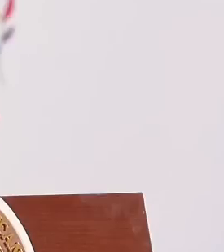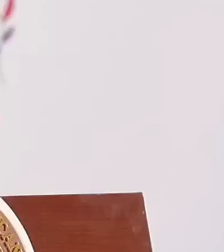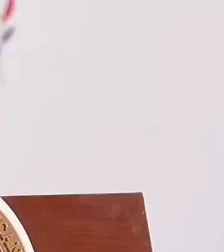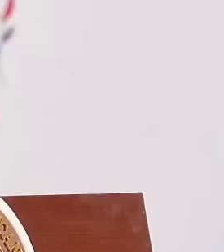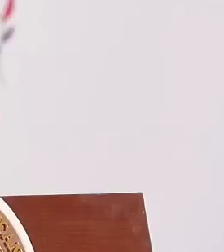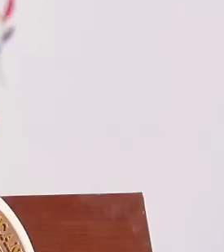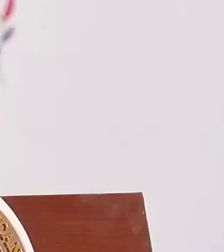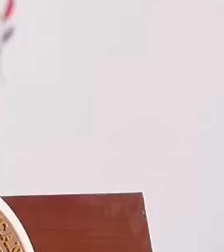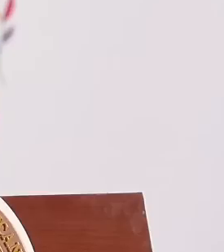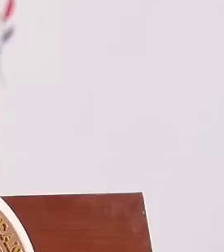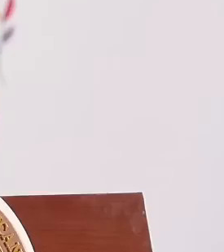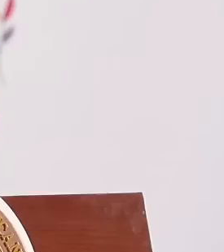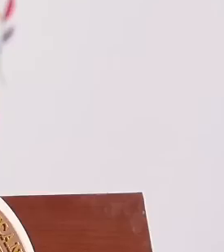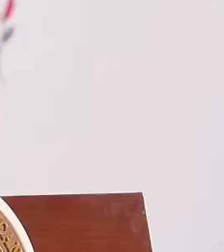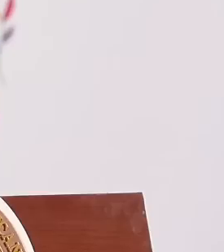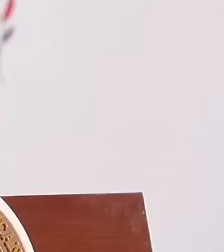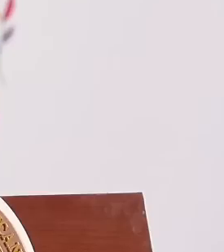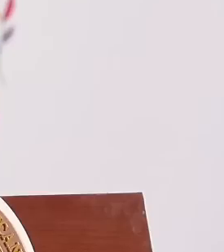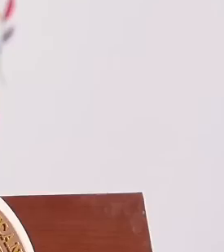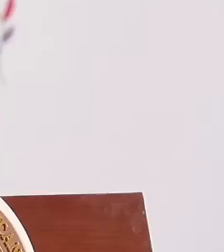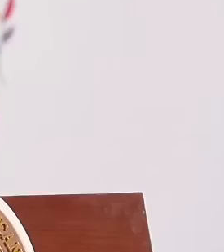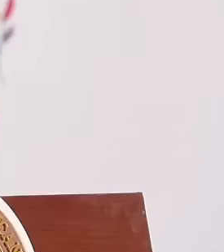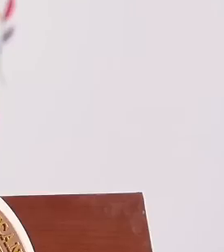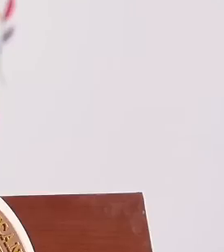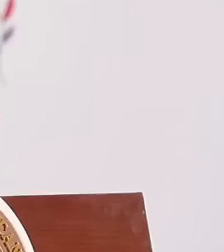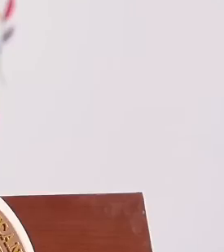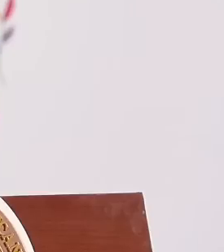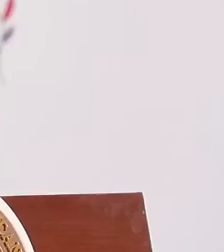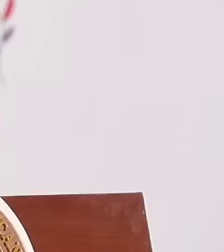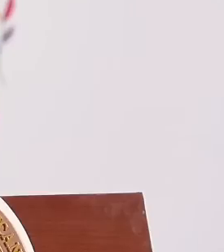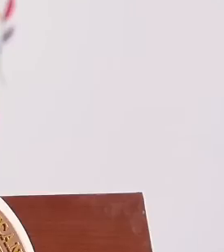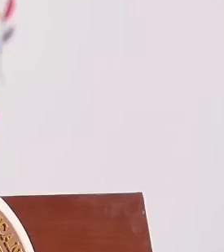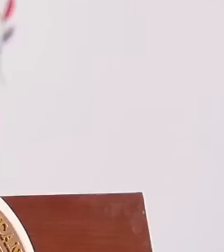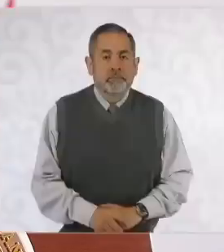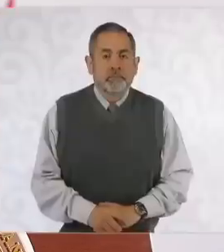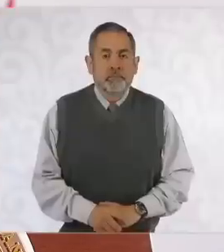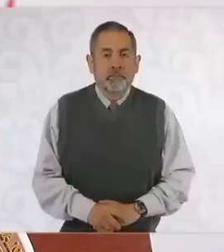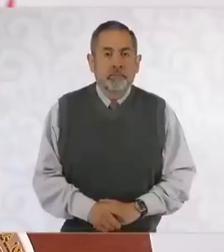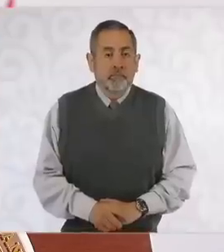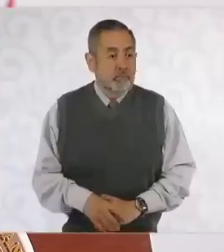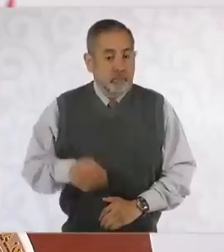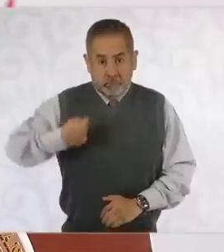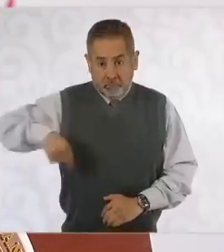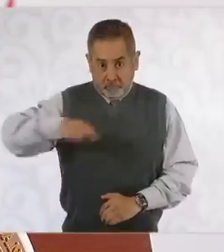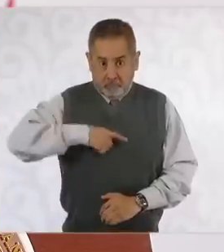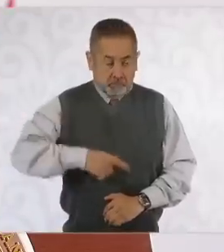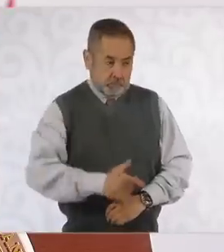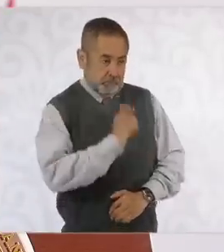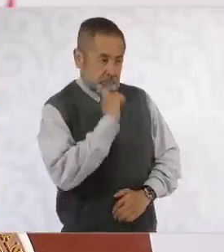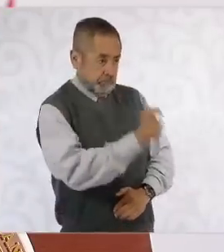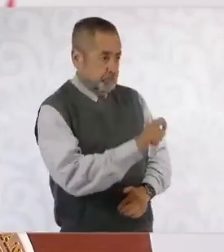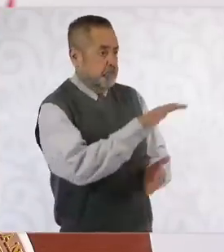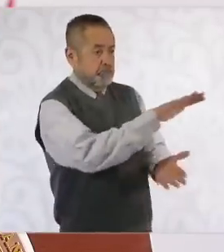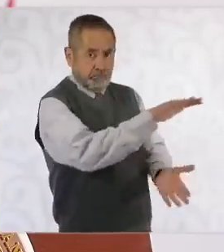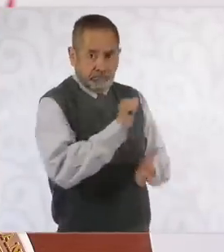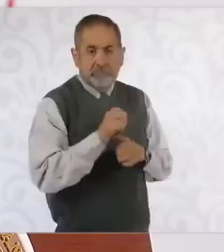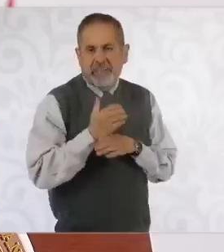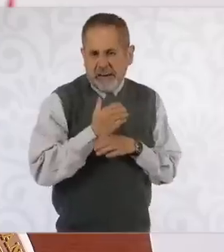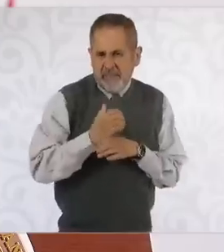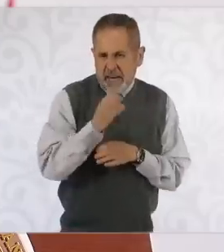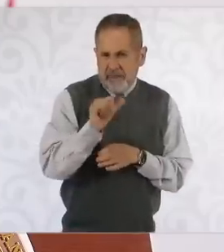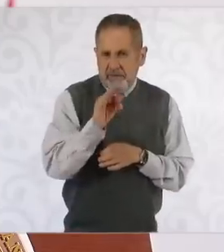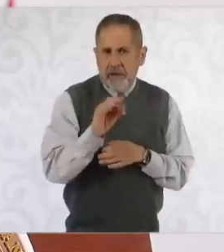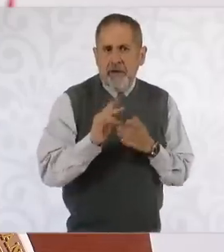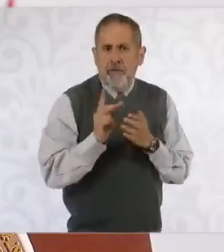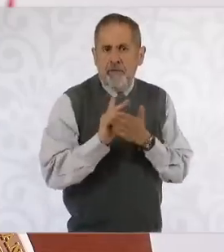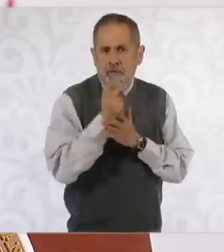que compre a los agricultores a buenos precios se procese hay el café soluble bienestar y que